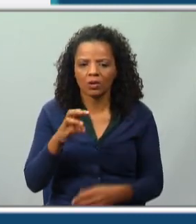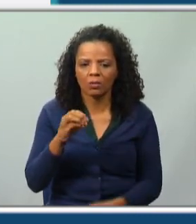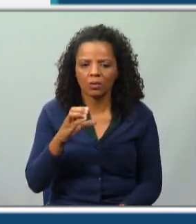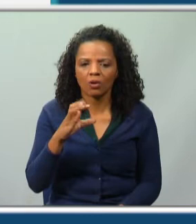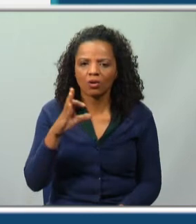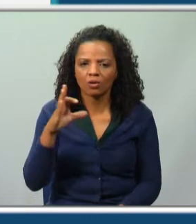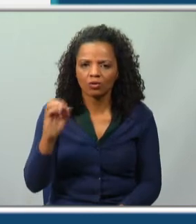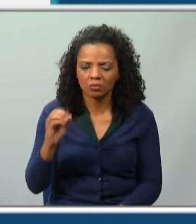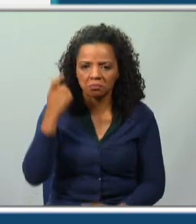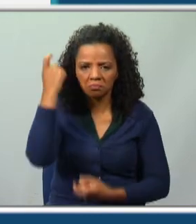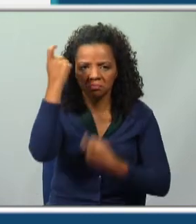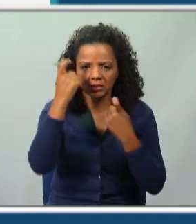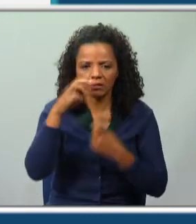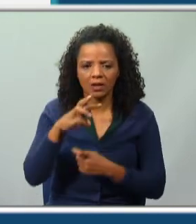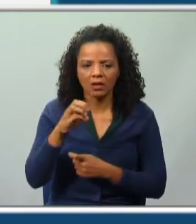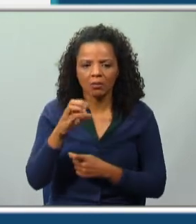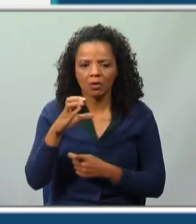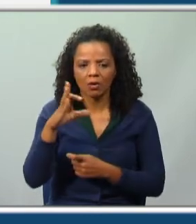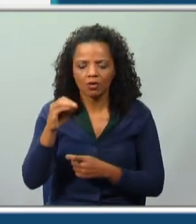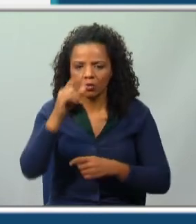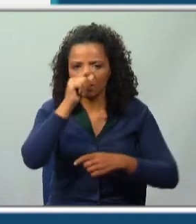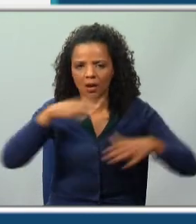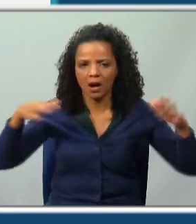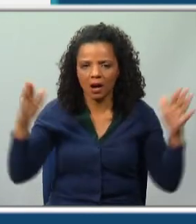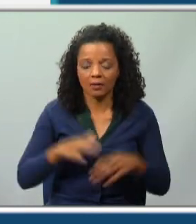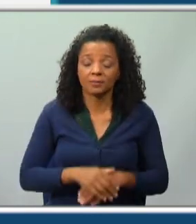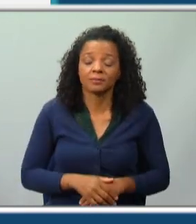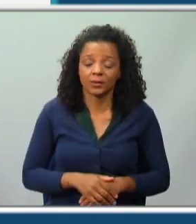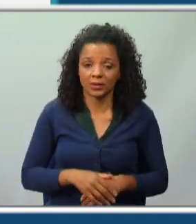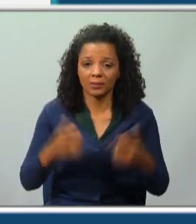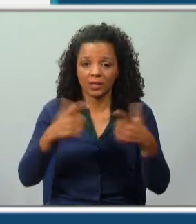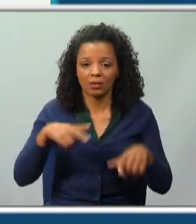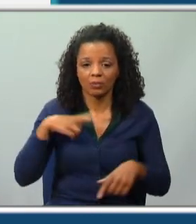eo corretivo com o celular lá para que saibas amigo a língua portuguesa está 和帶手機的遮瑕膏，這樣認識葡萄牙語的朋友